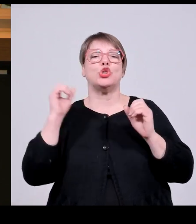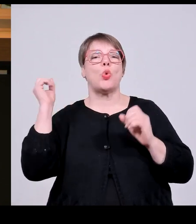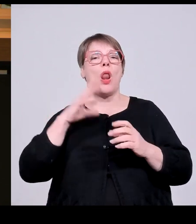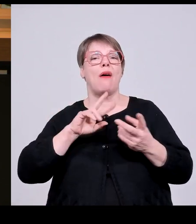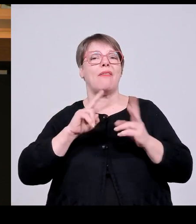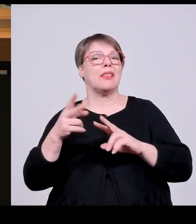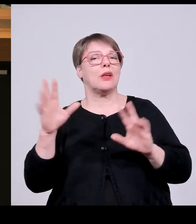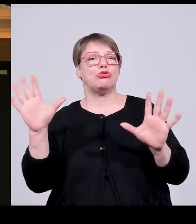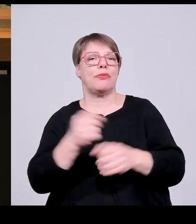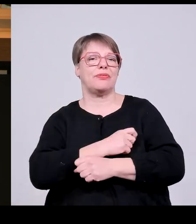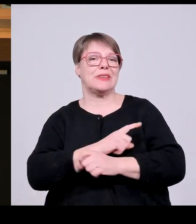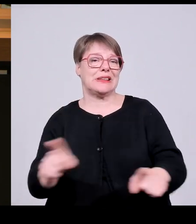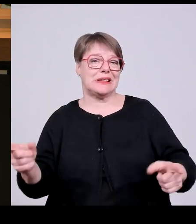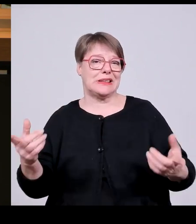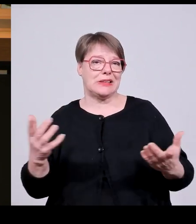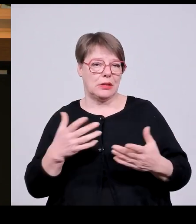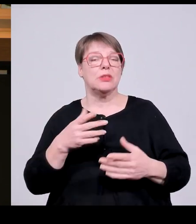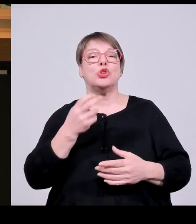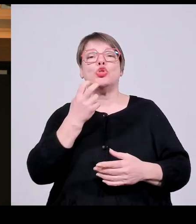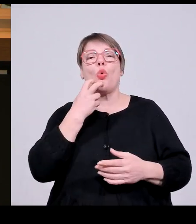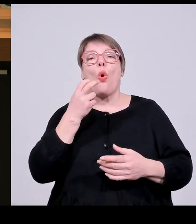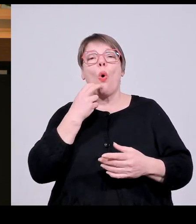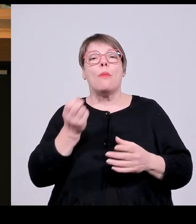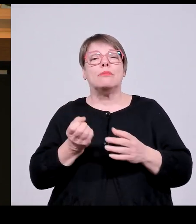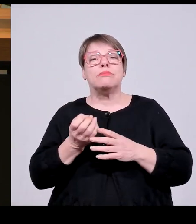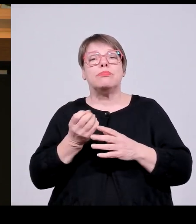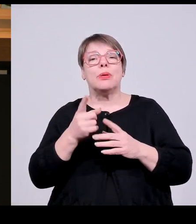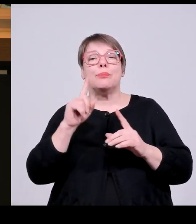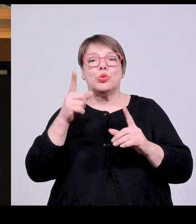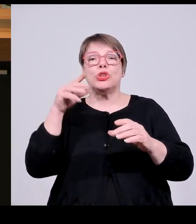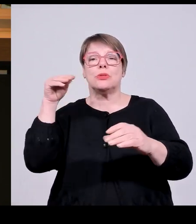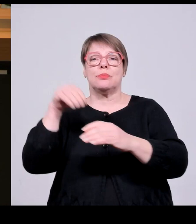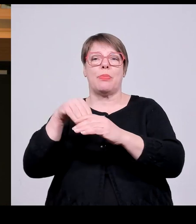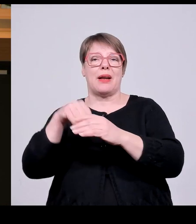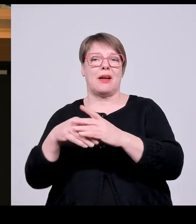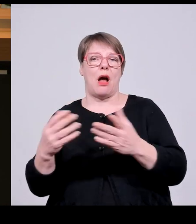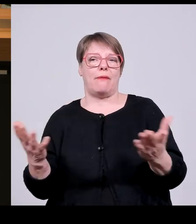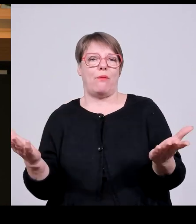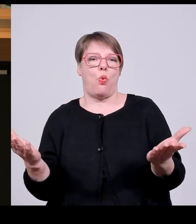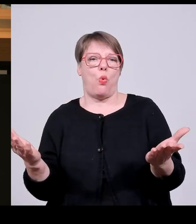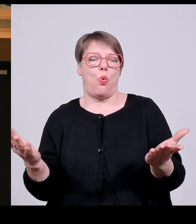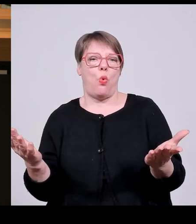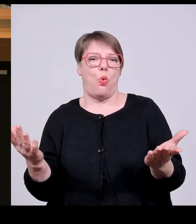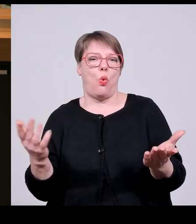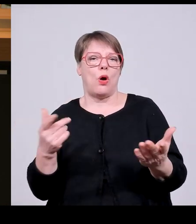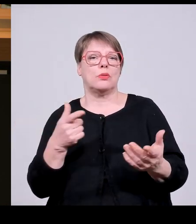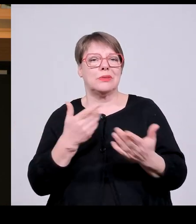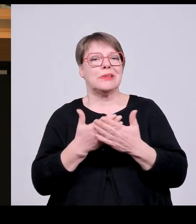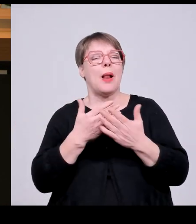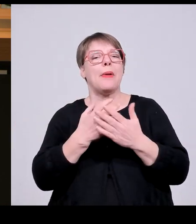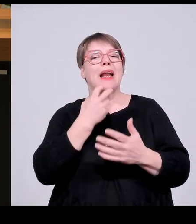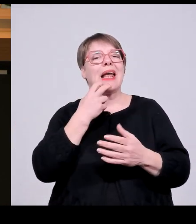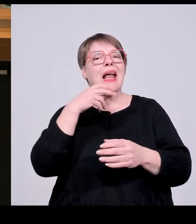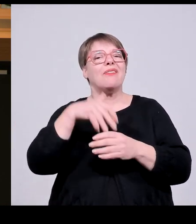zustimmen können, sondern uns enthalten, fordern Sie den Bund auf, weitere Förderung reinzustecken.